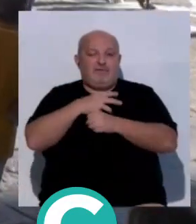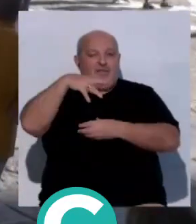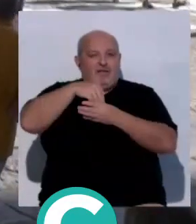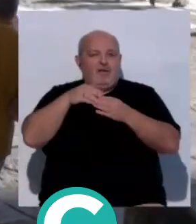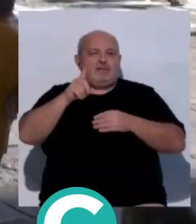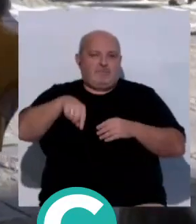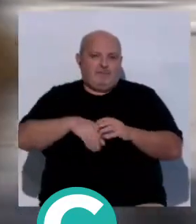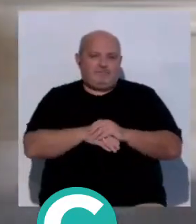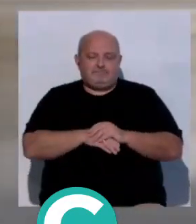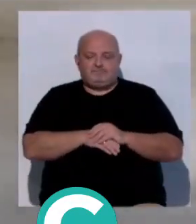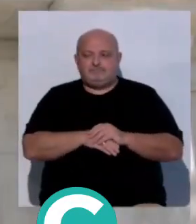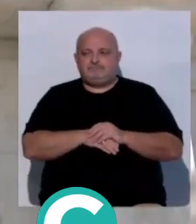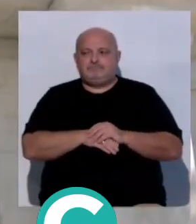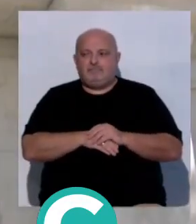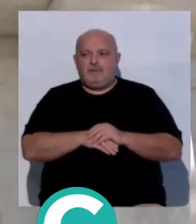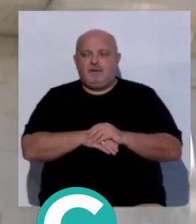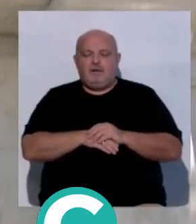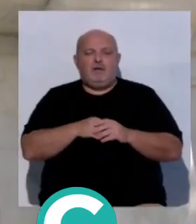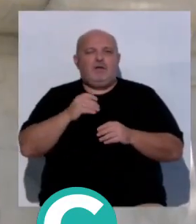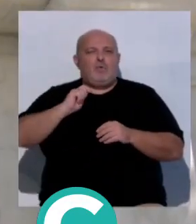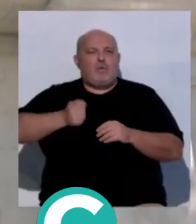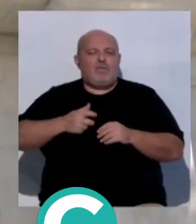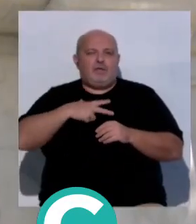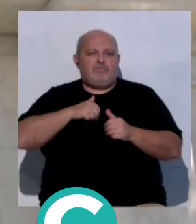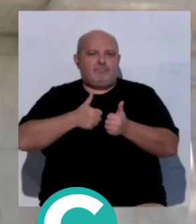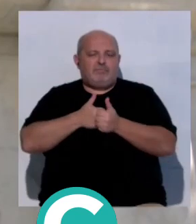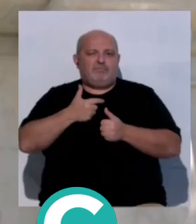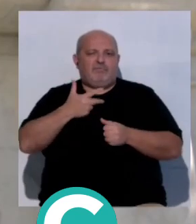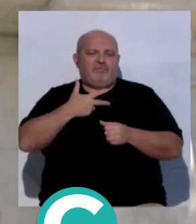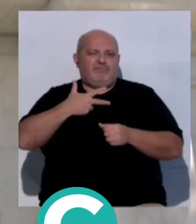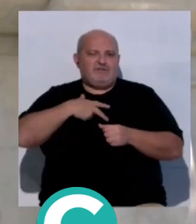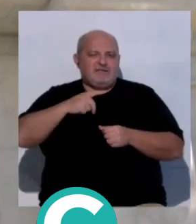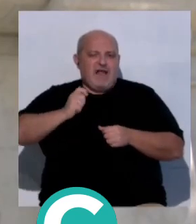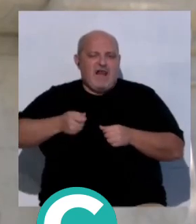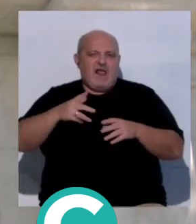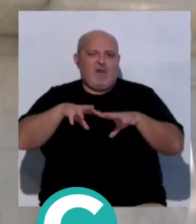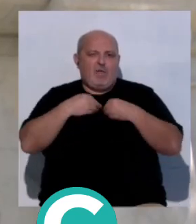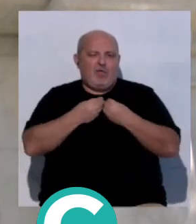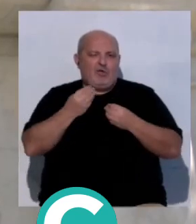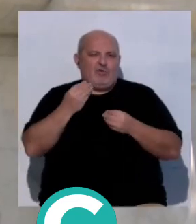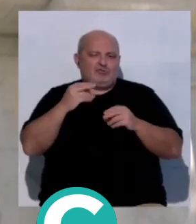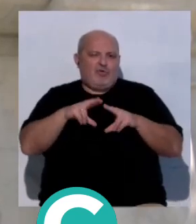buques jueces magistrados letrados procuradores y graduados sociales han mostrado Este martes